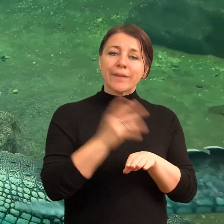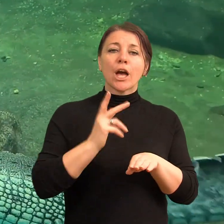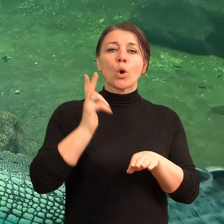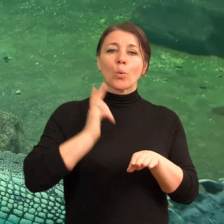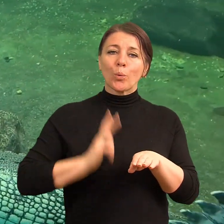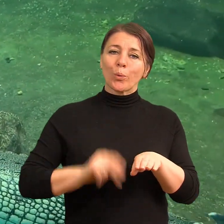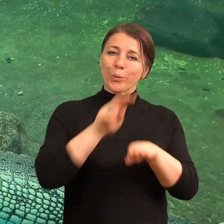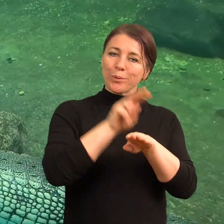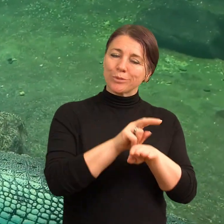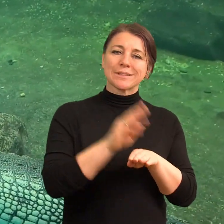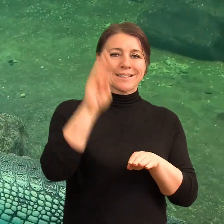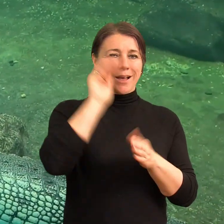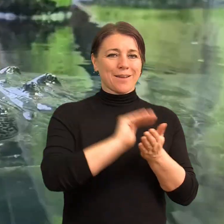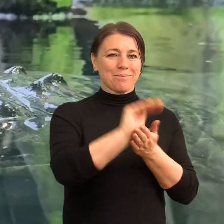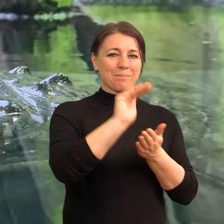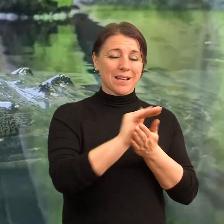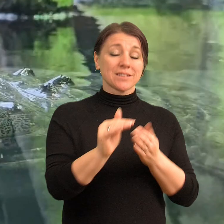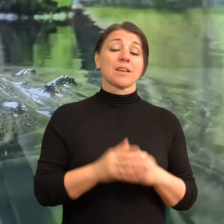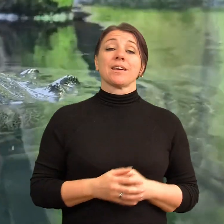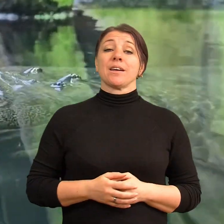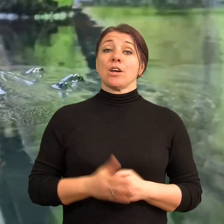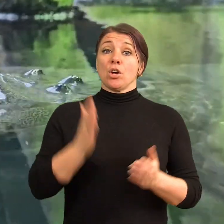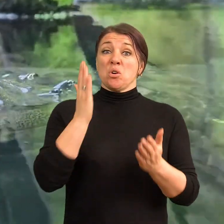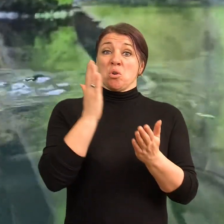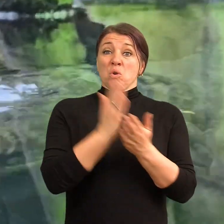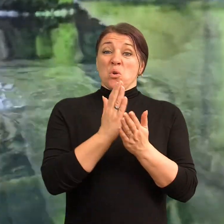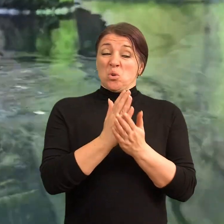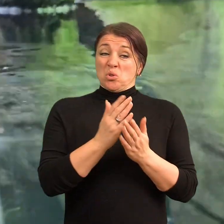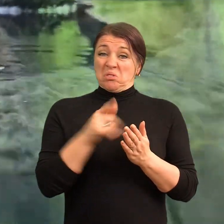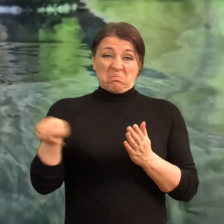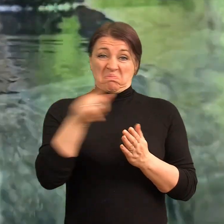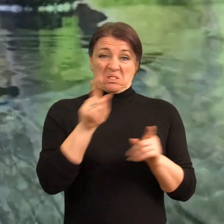I přes takto komplexní péči však přežije první rok života kolem pěti procent mláďat.